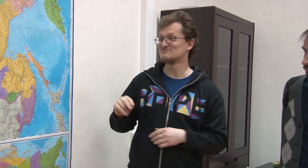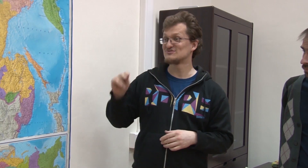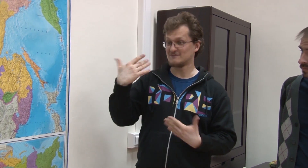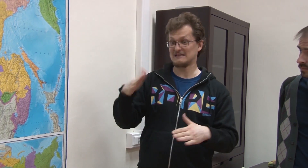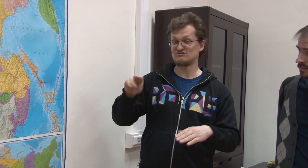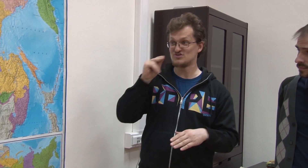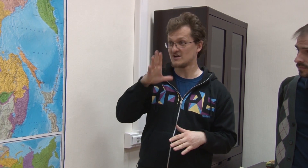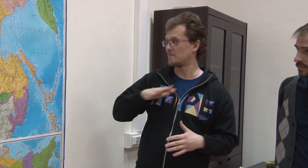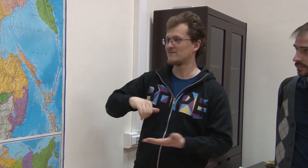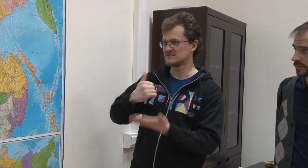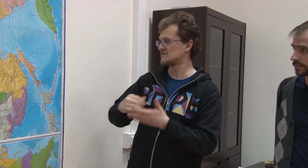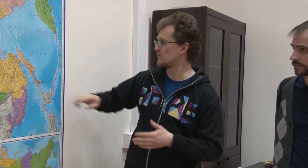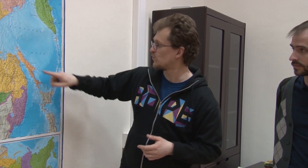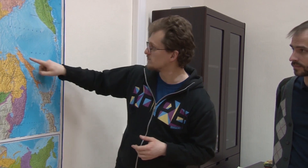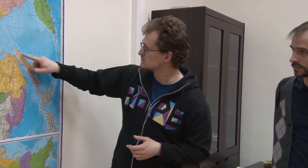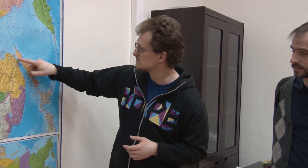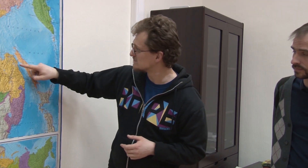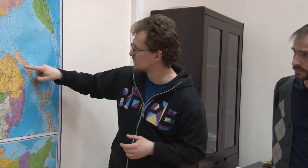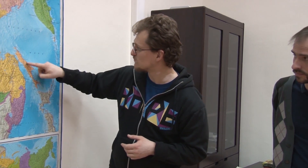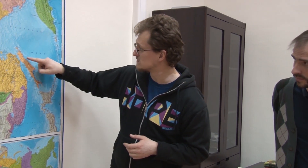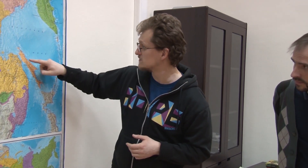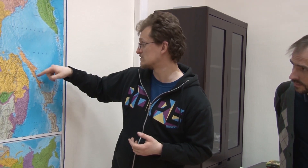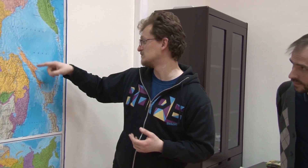Потому что Чехов чаще всего находился в этом районе.